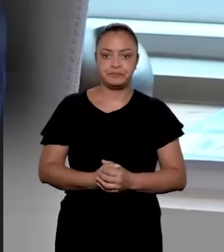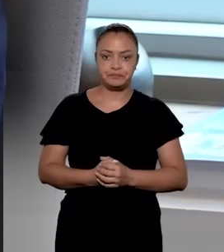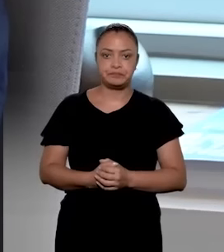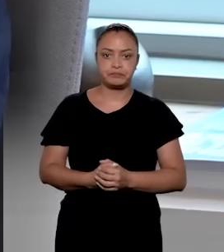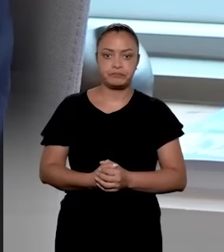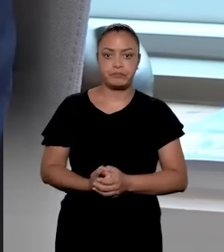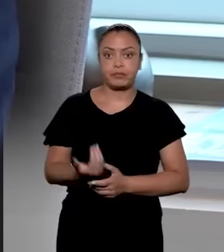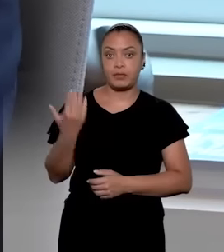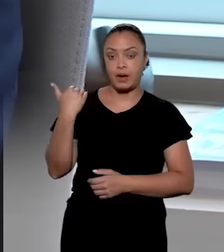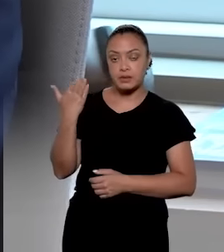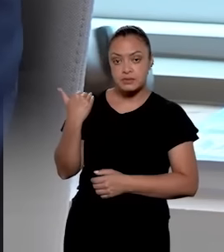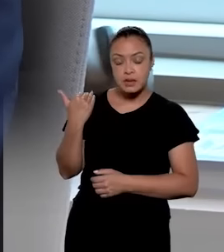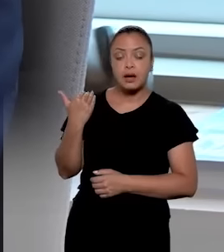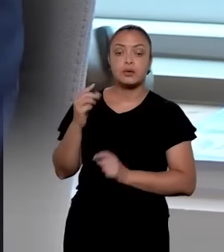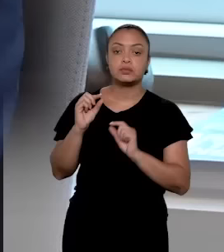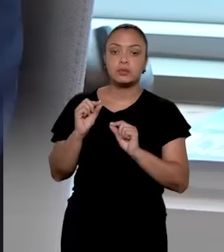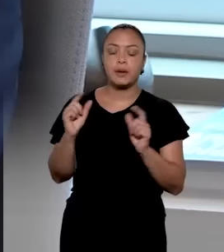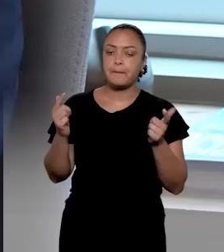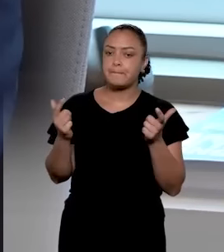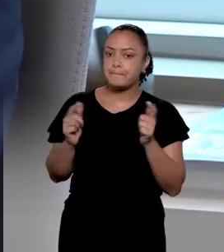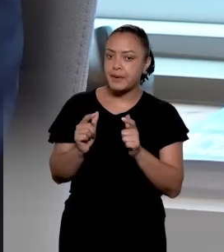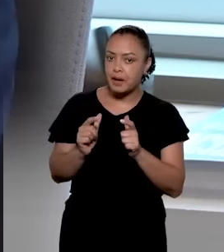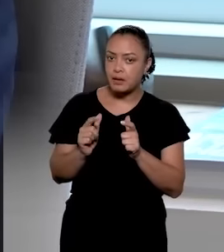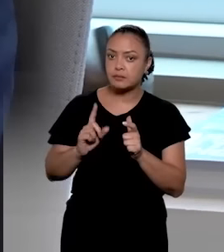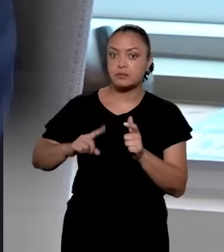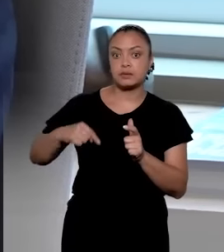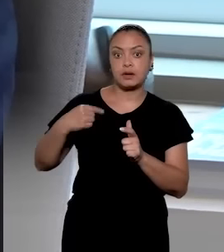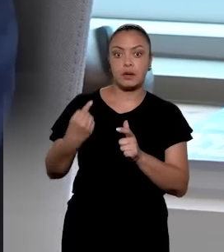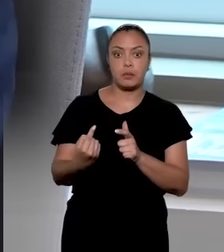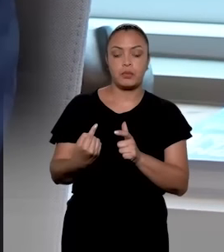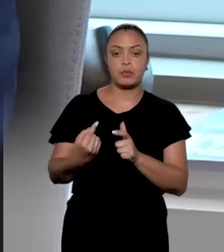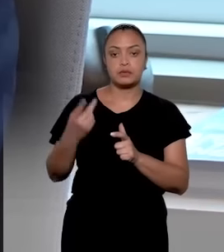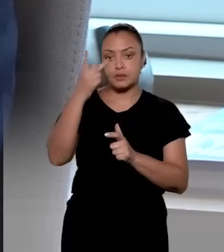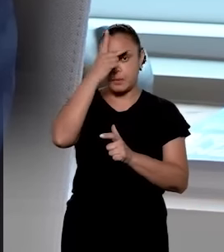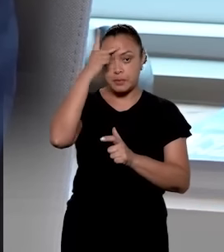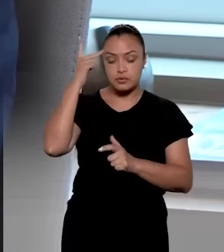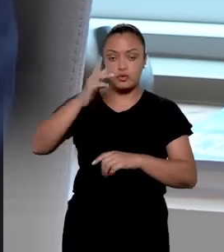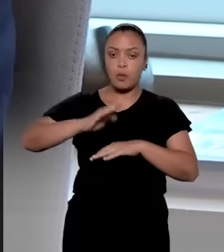passado, tinha agricultura na costa, costeira, que era o consumo. Quando fomos para Centro-Oeste,